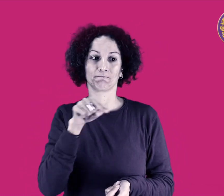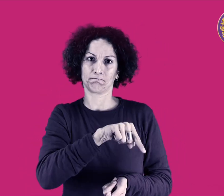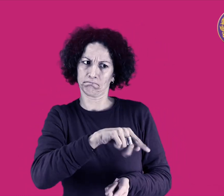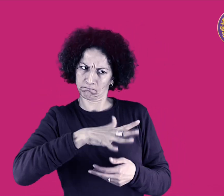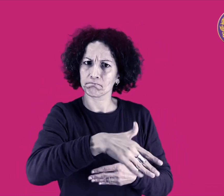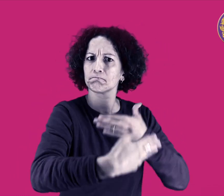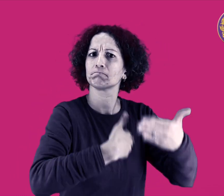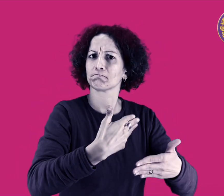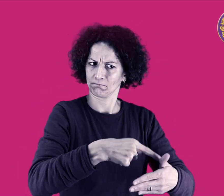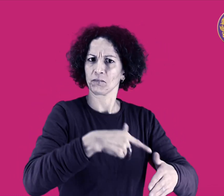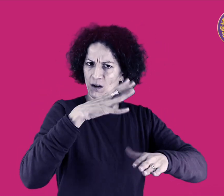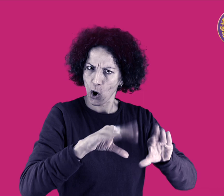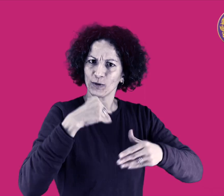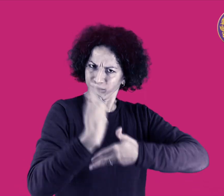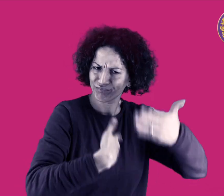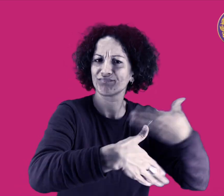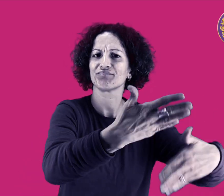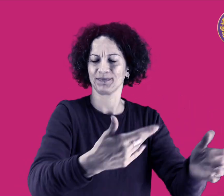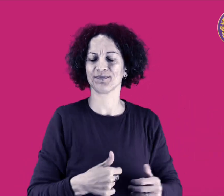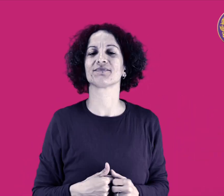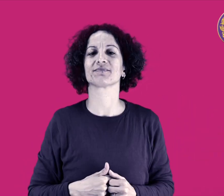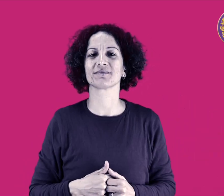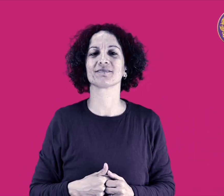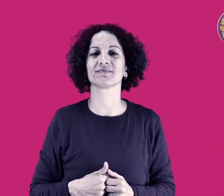Presto il comitato si metterà in moto, vi daremo aggiornamenti.